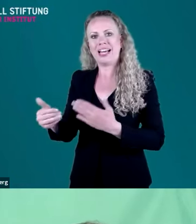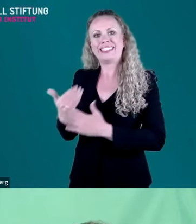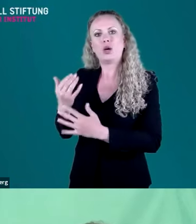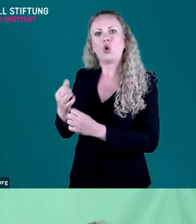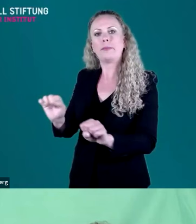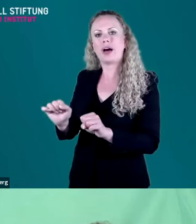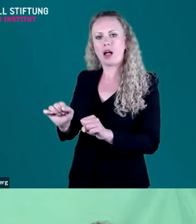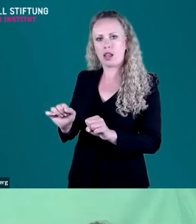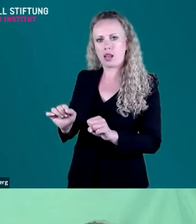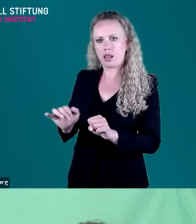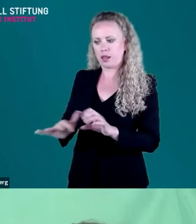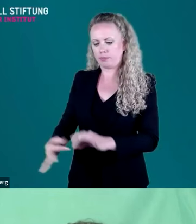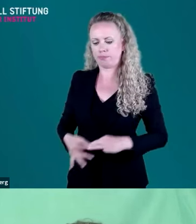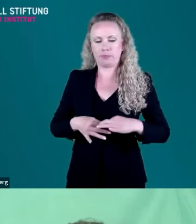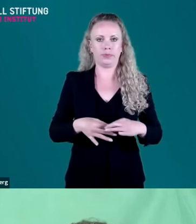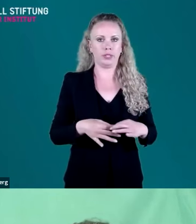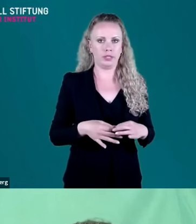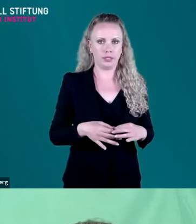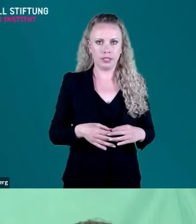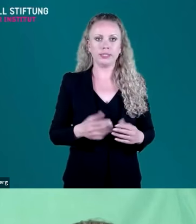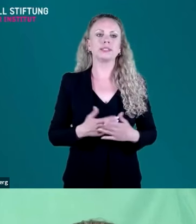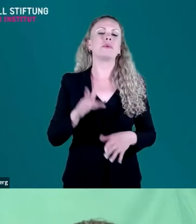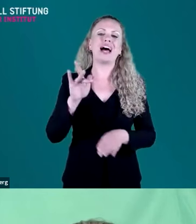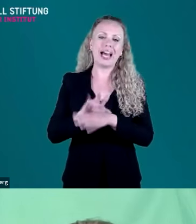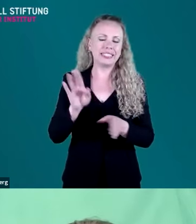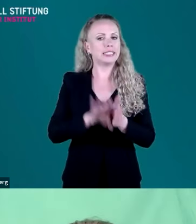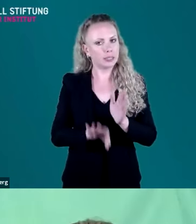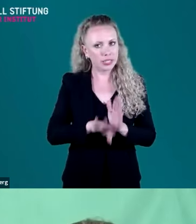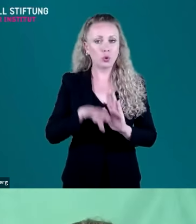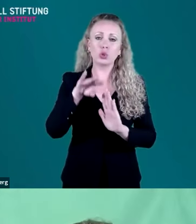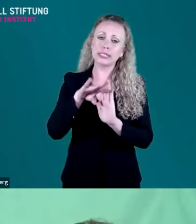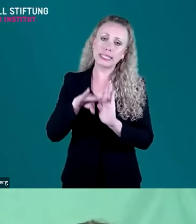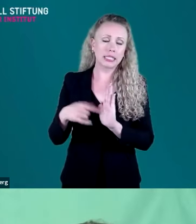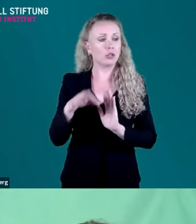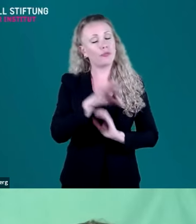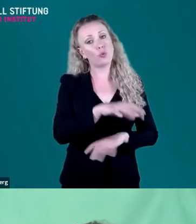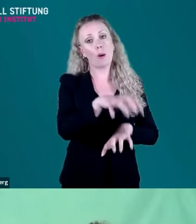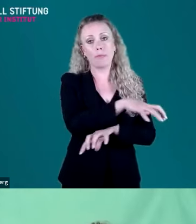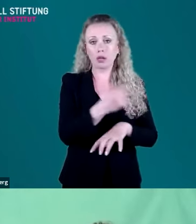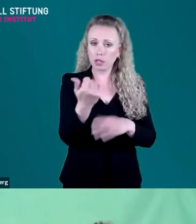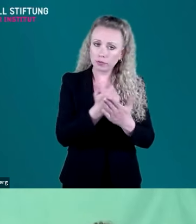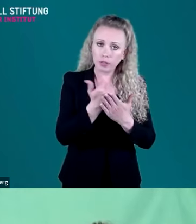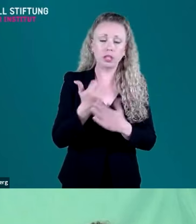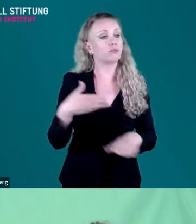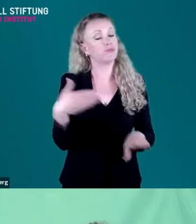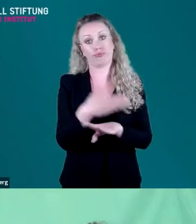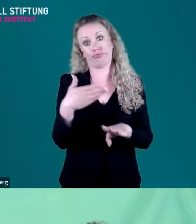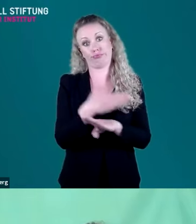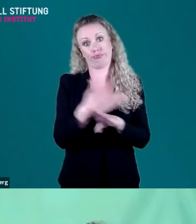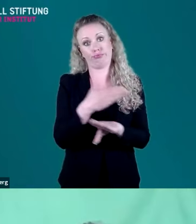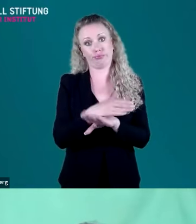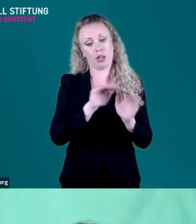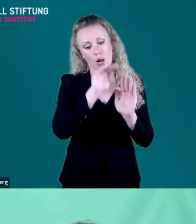Die Antidiskriminierungsgesetze stören den Markt, die stören einfach.